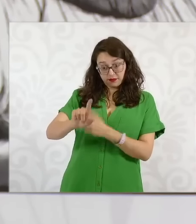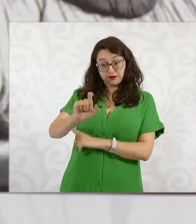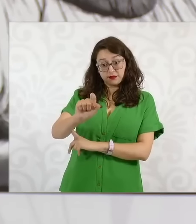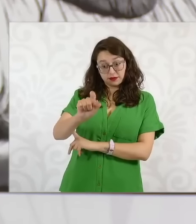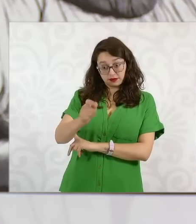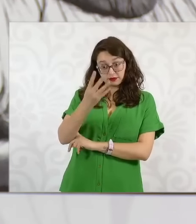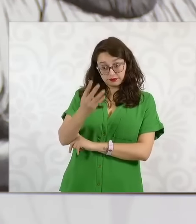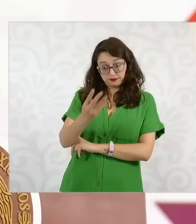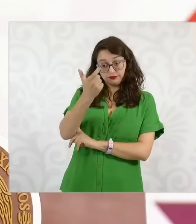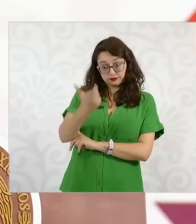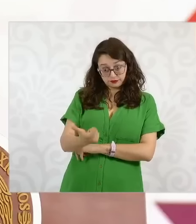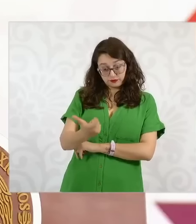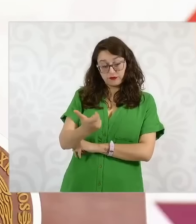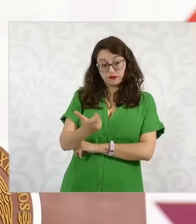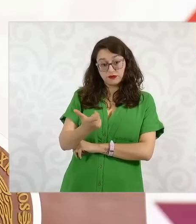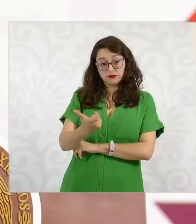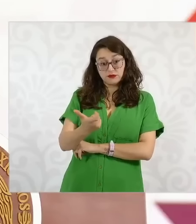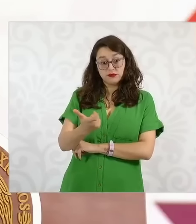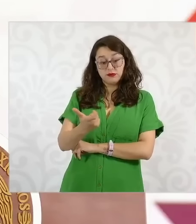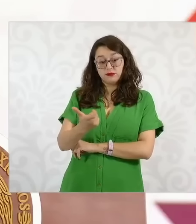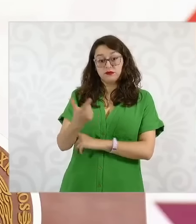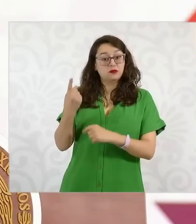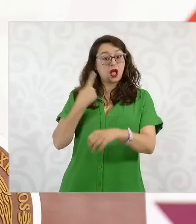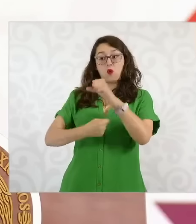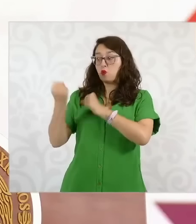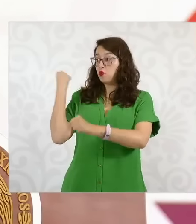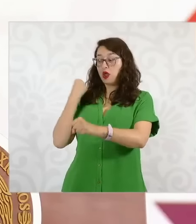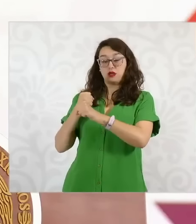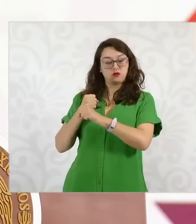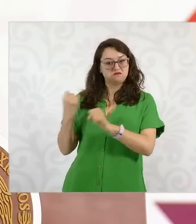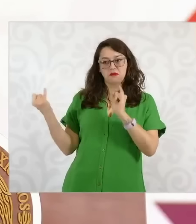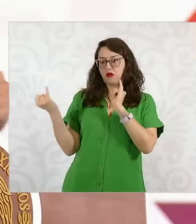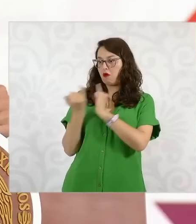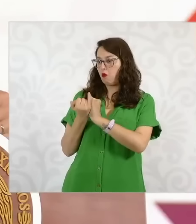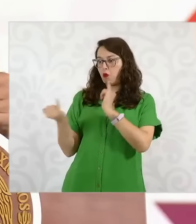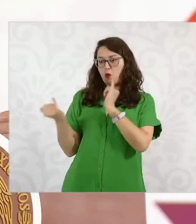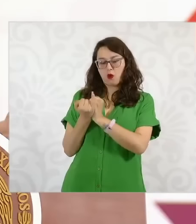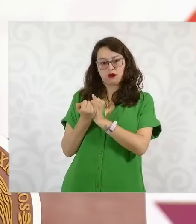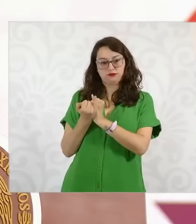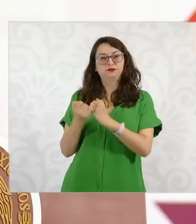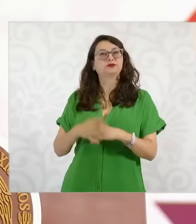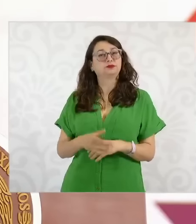Es el mismo precio que el año pasado. Cuando nosotros llegamos en el 24